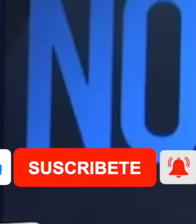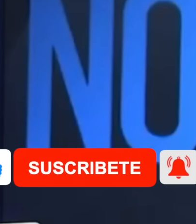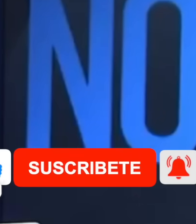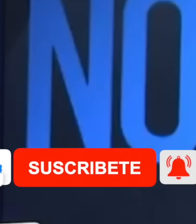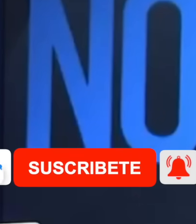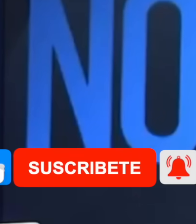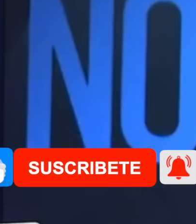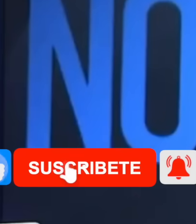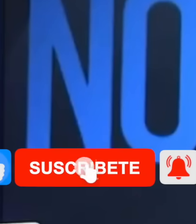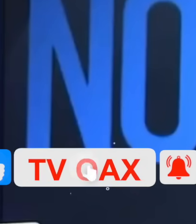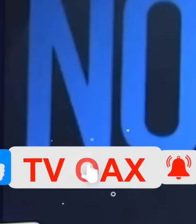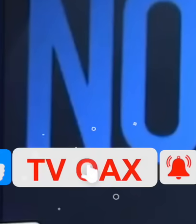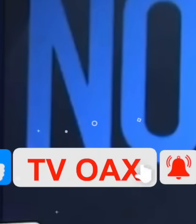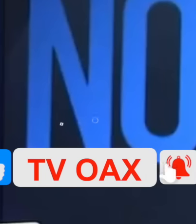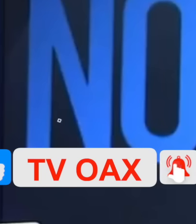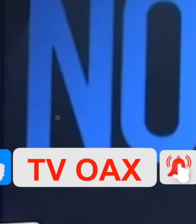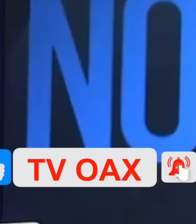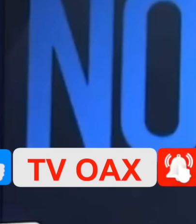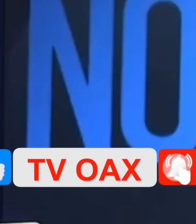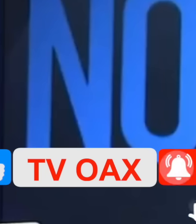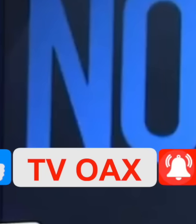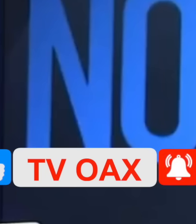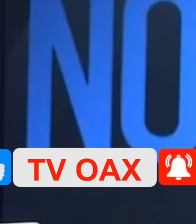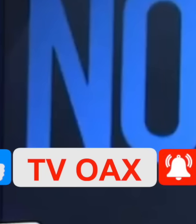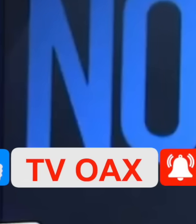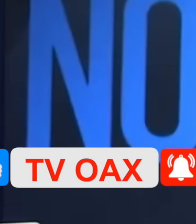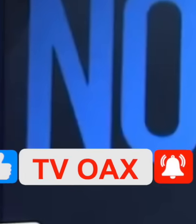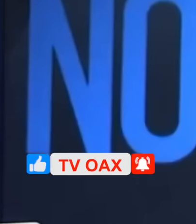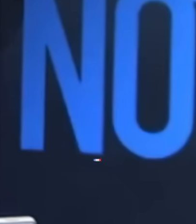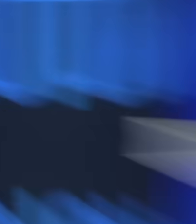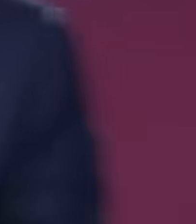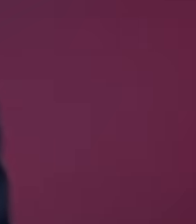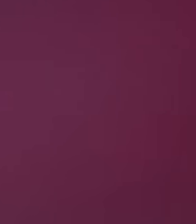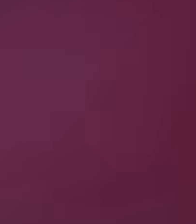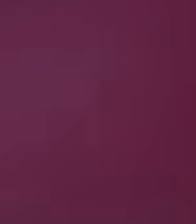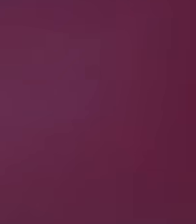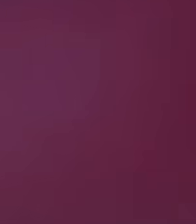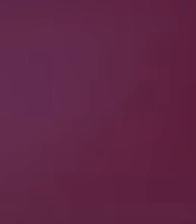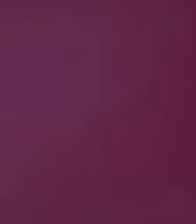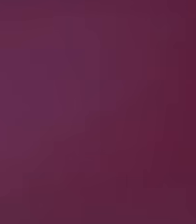como suelen argumentar, sino una crisis de modelo de negocio. Estaban acostumbrados a vivir del